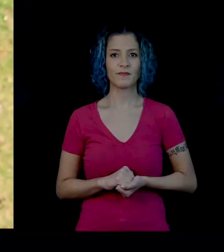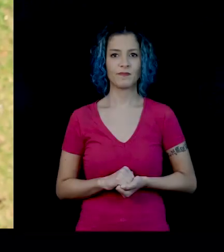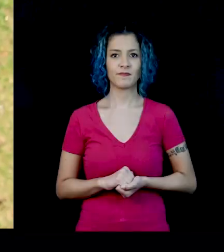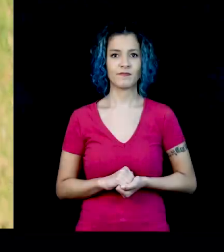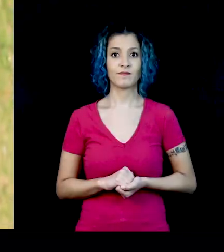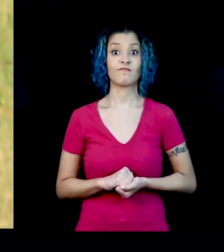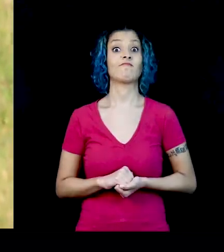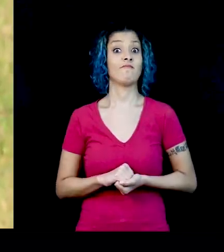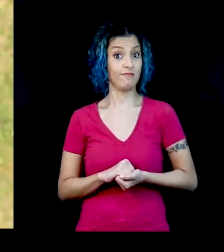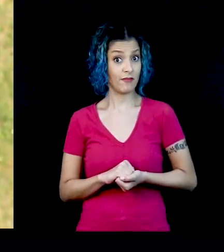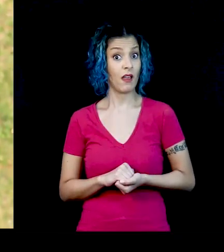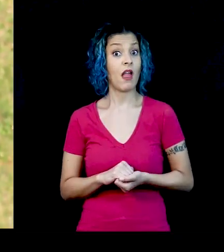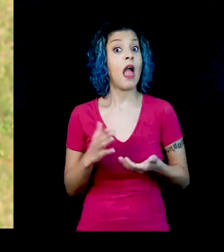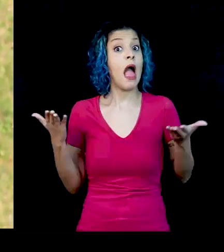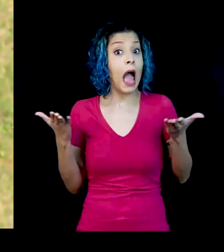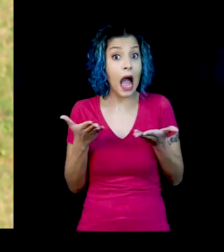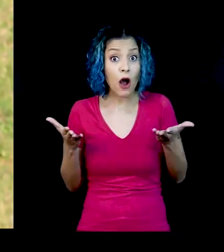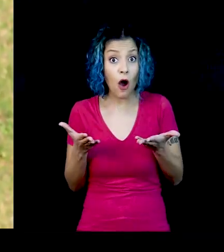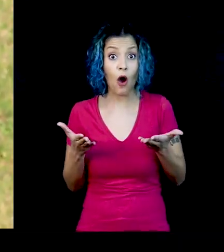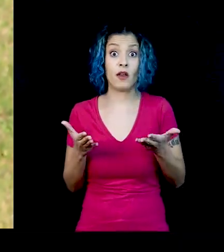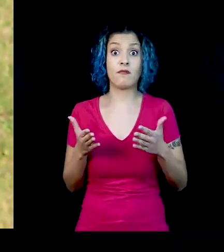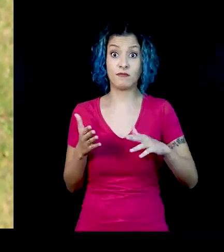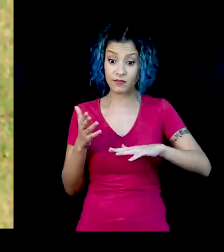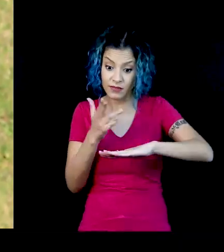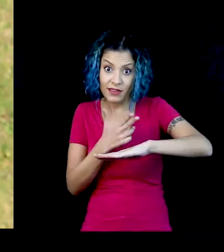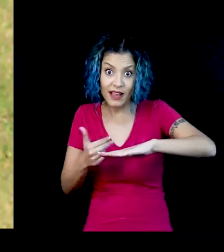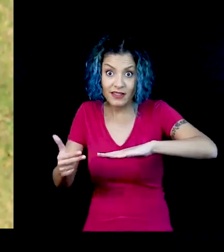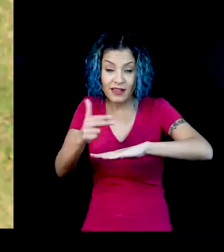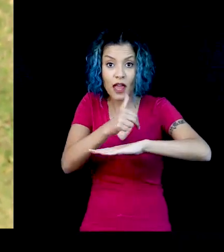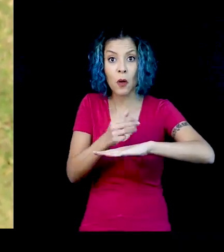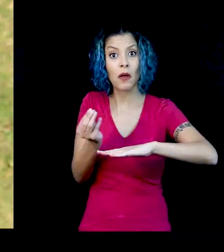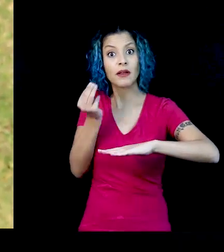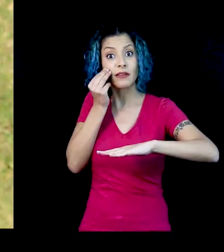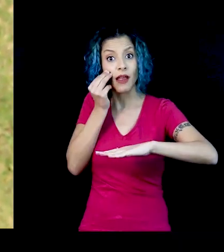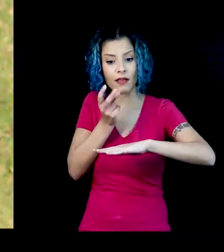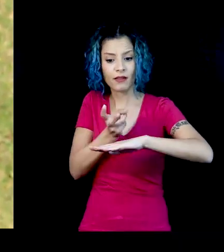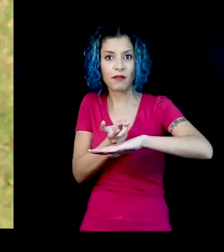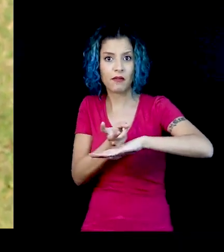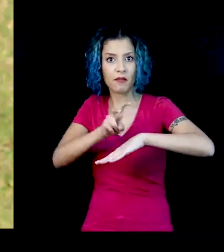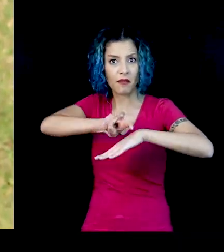e se encaixar na forma que criou. Vamos tentar?